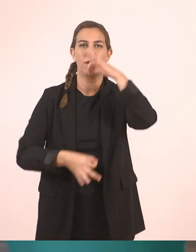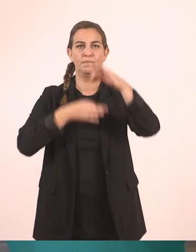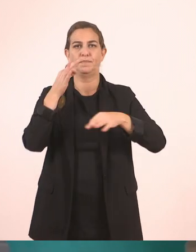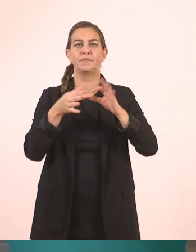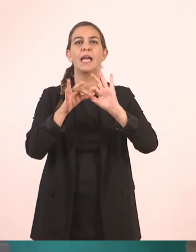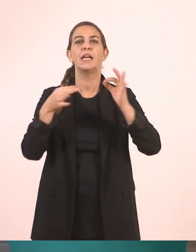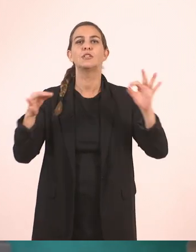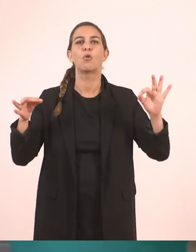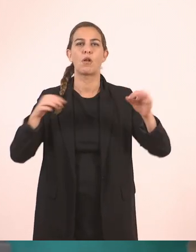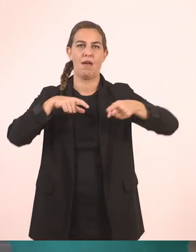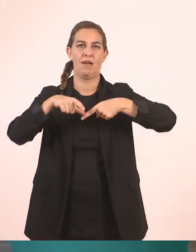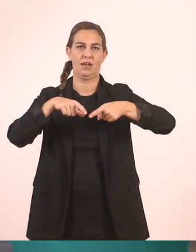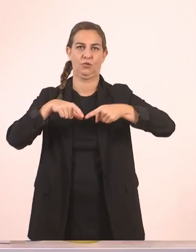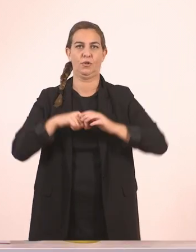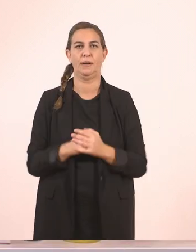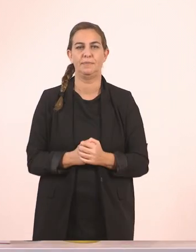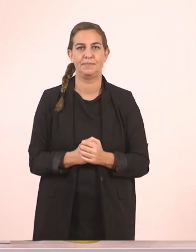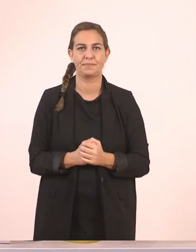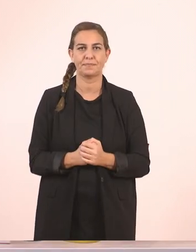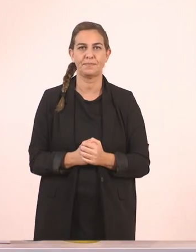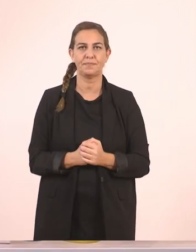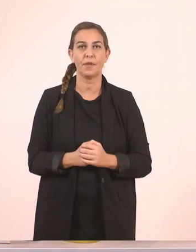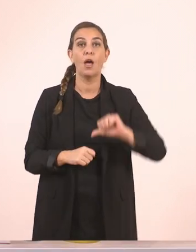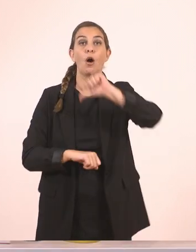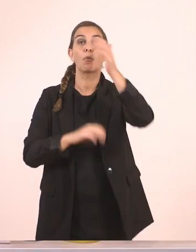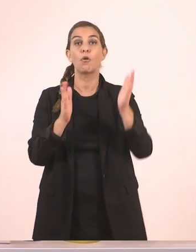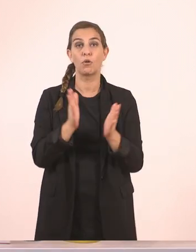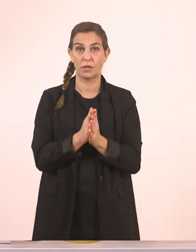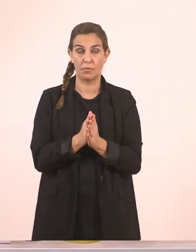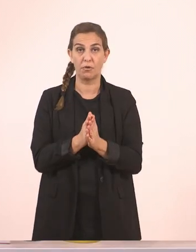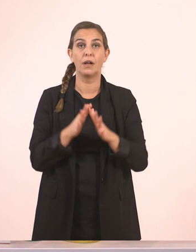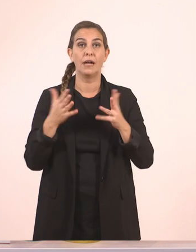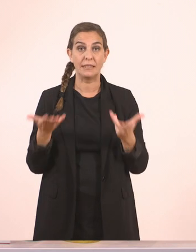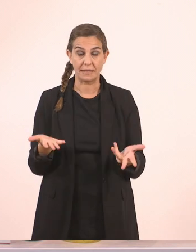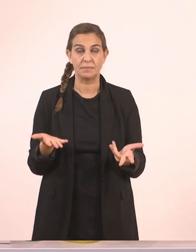Θέλω να σας πω καταρχάς ότι το γεγονός της γέννησης του Χριστού,